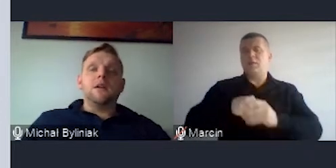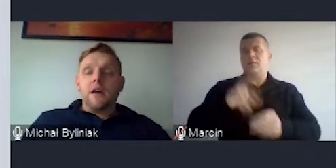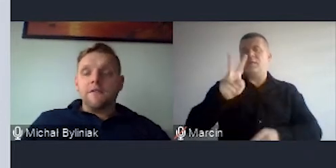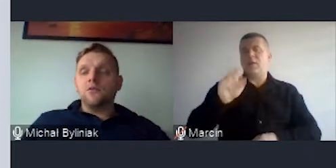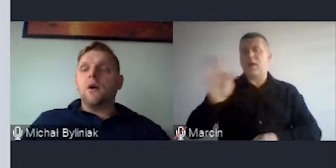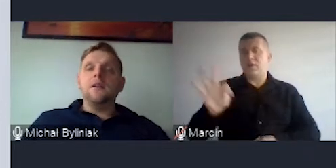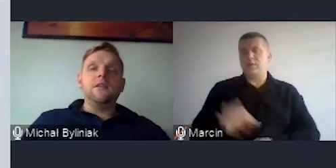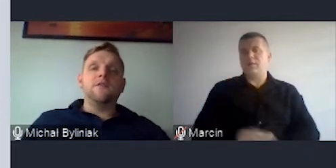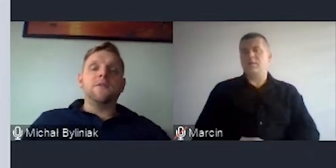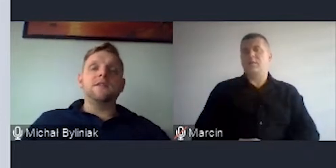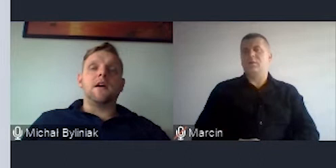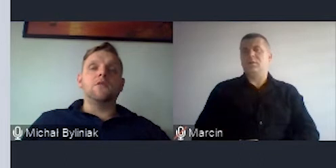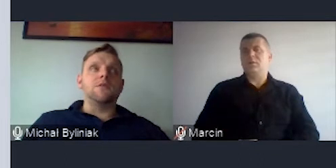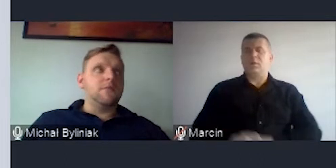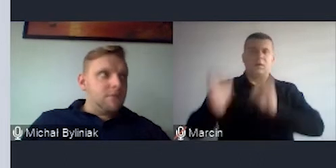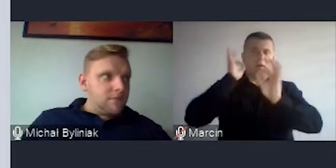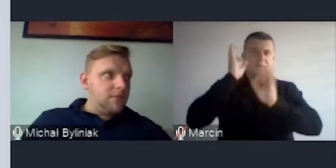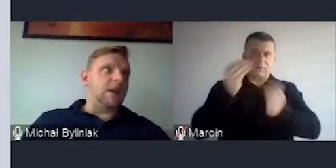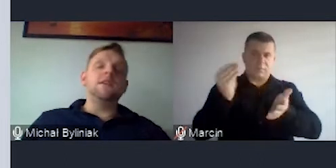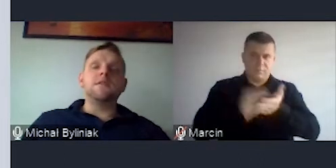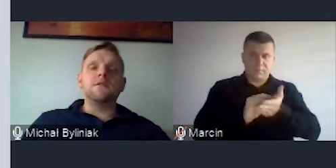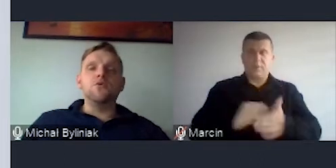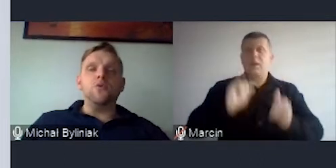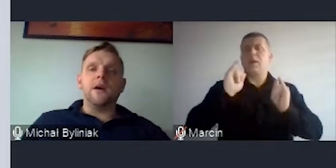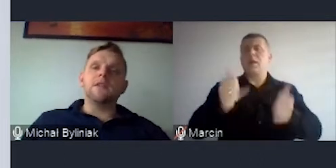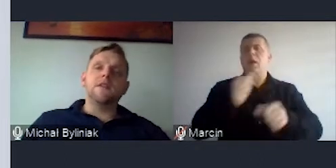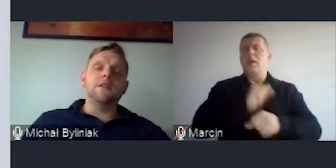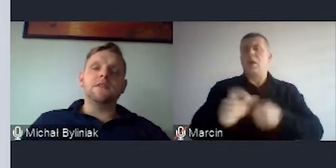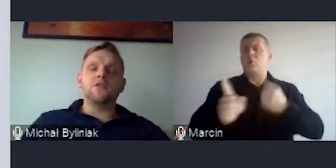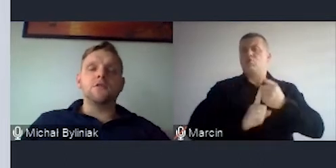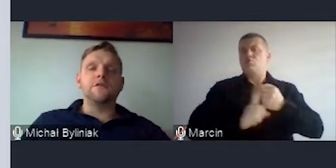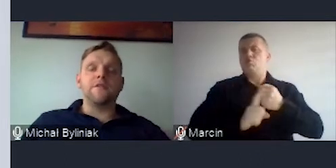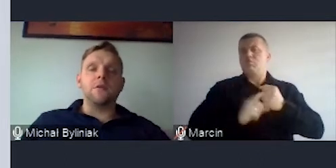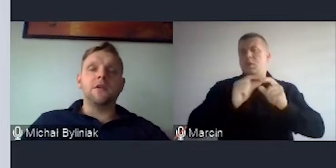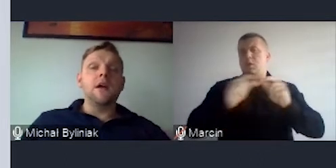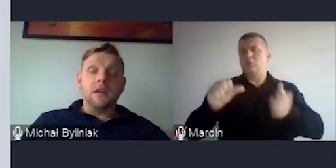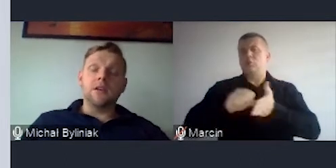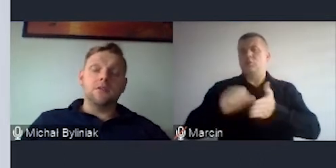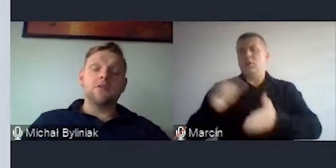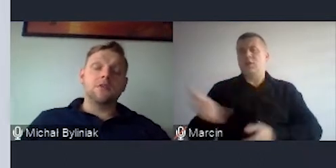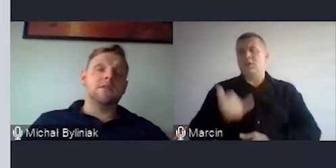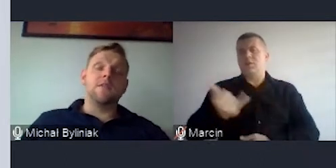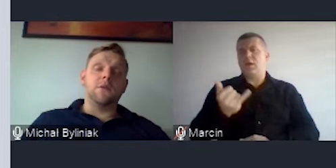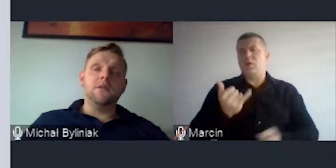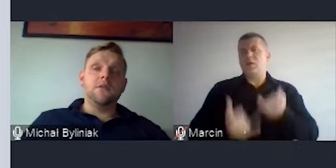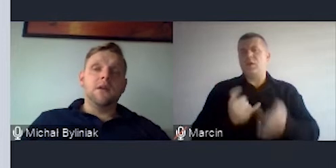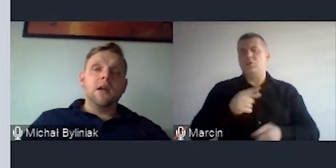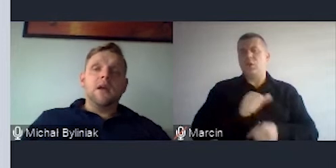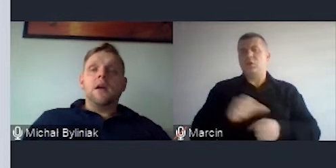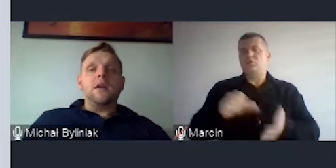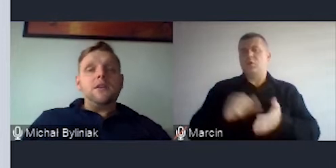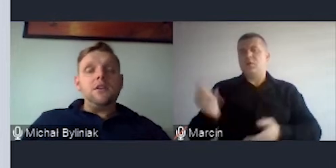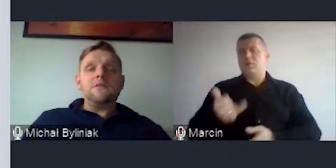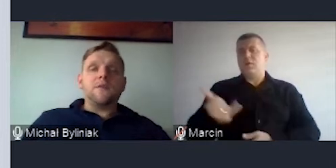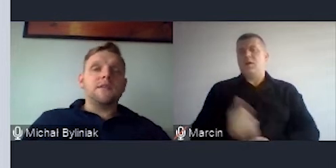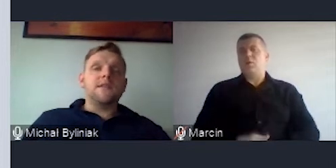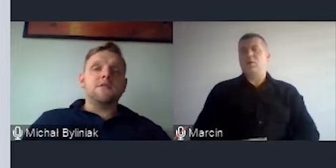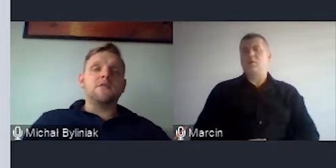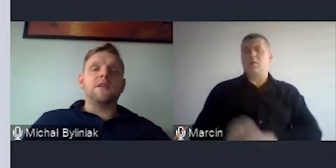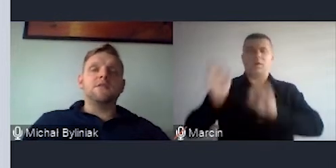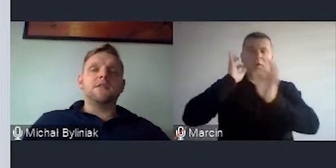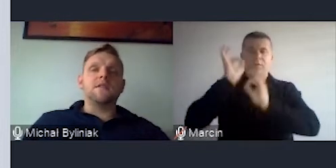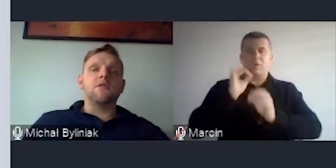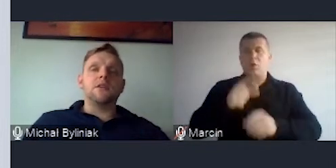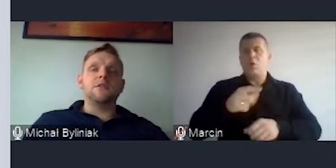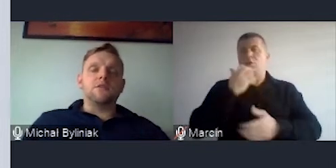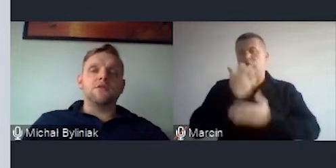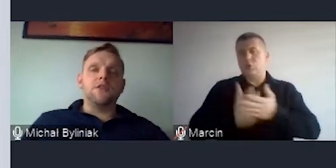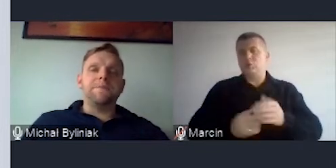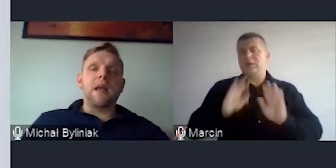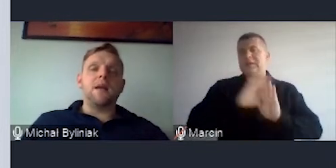ewentualnie informacja o tym jaki jest numer na ewidencji środków trwałych, jeśli to środek trwały i informacja o stosowaniu zasady konkurencyjności,